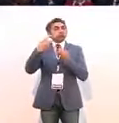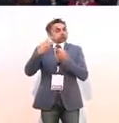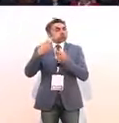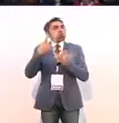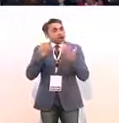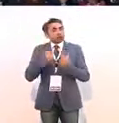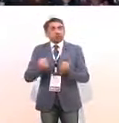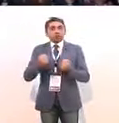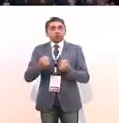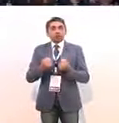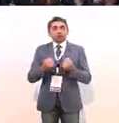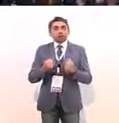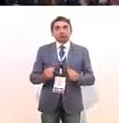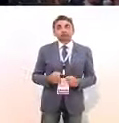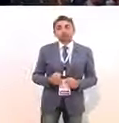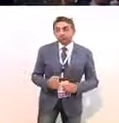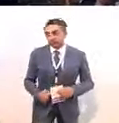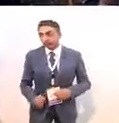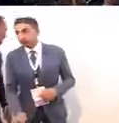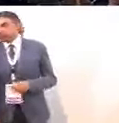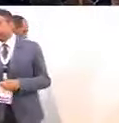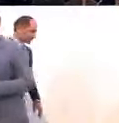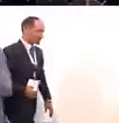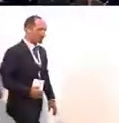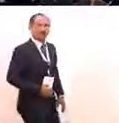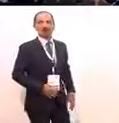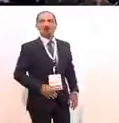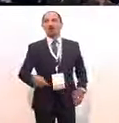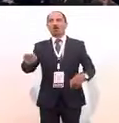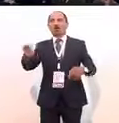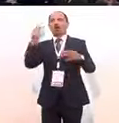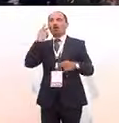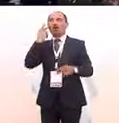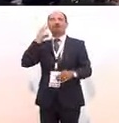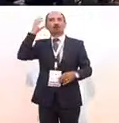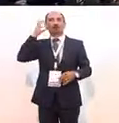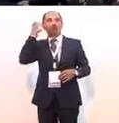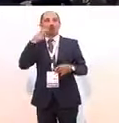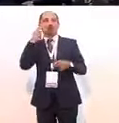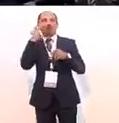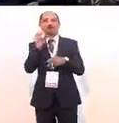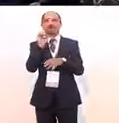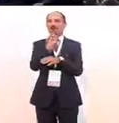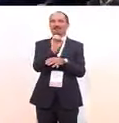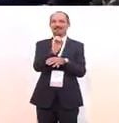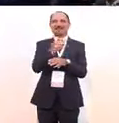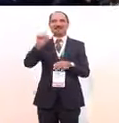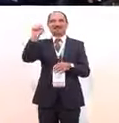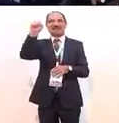E ho visto l’orgoglio dei luoghi della cultura. Ho visto un’insegnante di Andria che a Canne